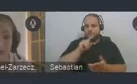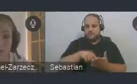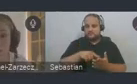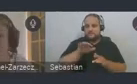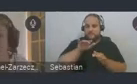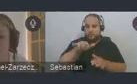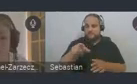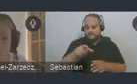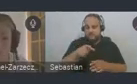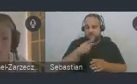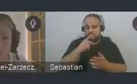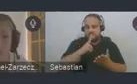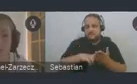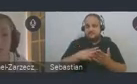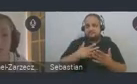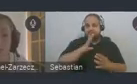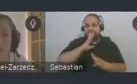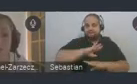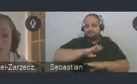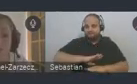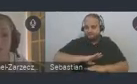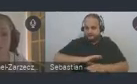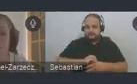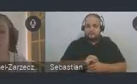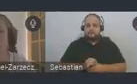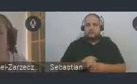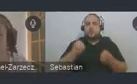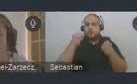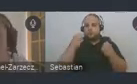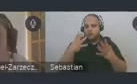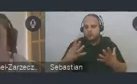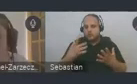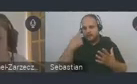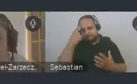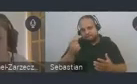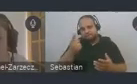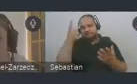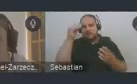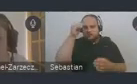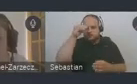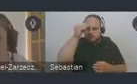na naszą motywację spędzania czasu w sieci. No i kultura dziedzictwo, twórczość, edukacja.